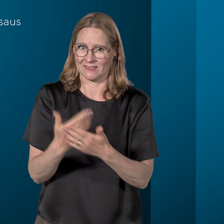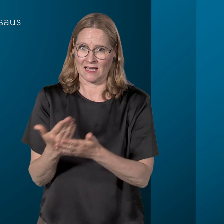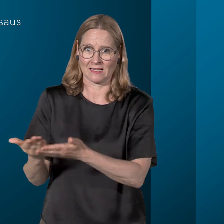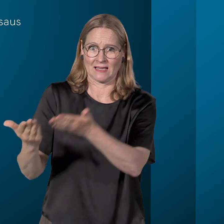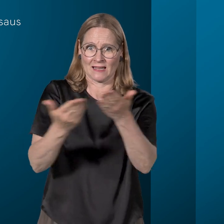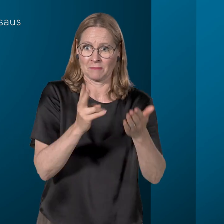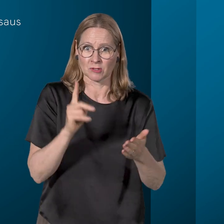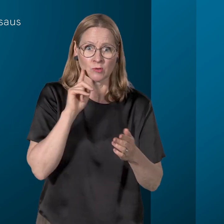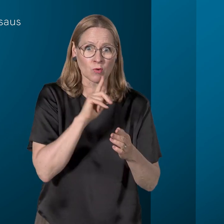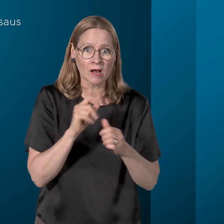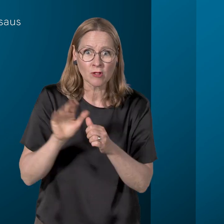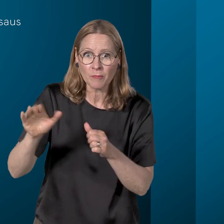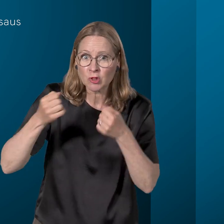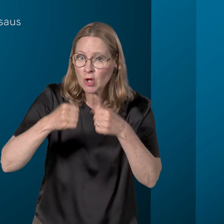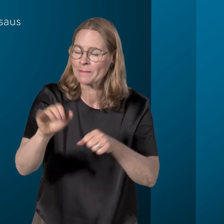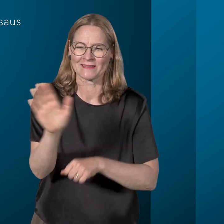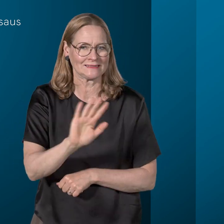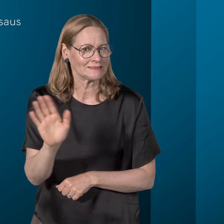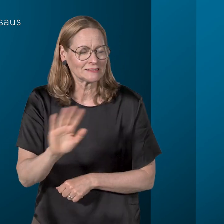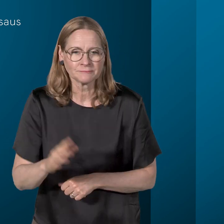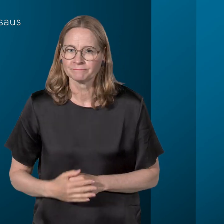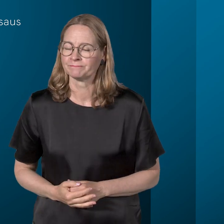että tämä rahankeruu ei ole Kuurojen Liiton toimintaa.